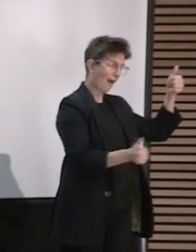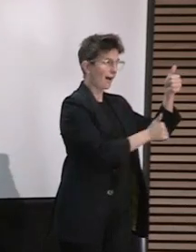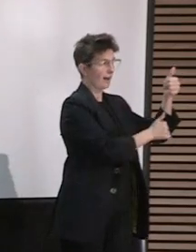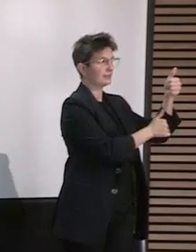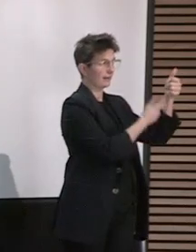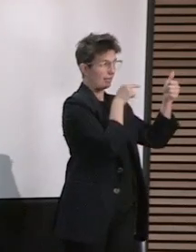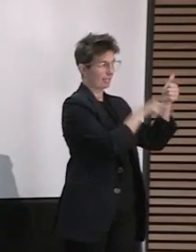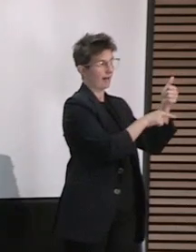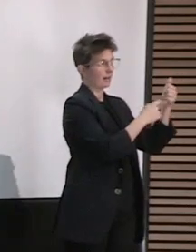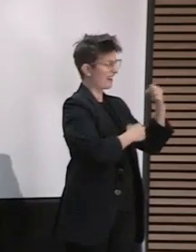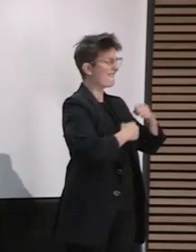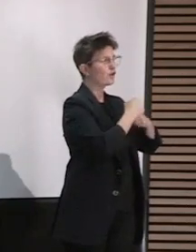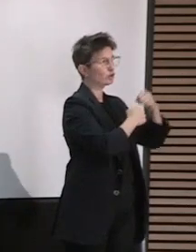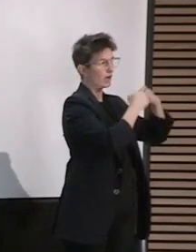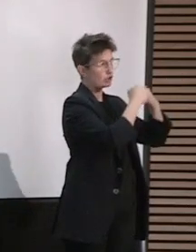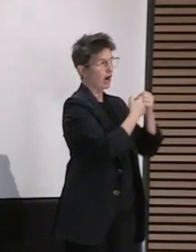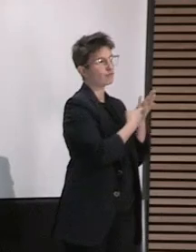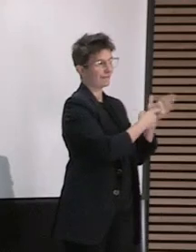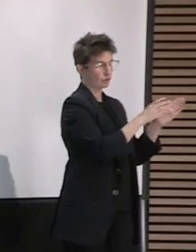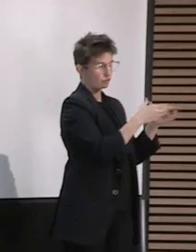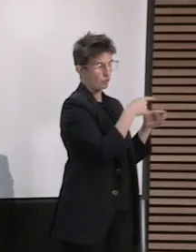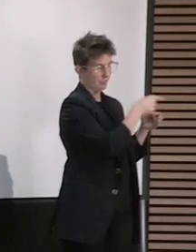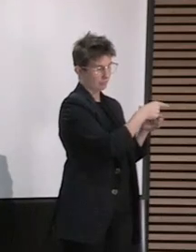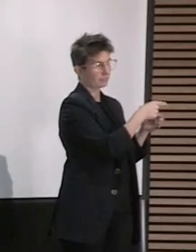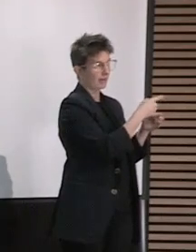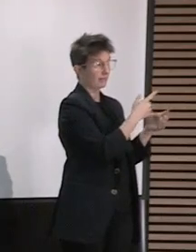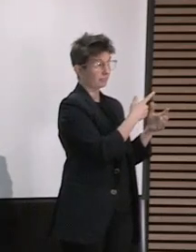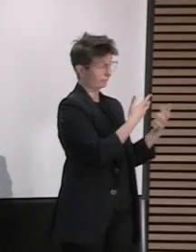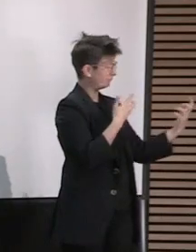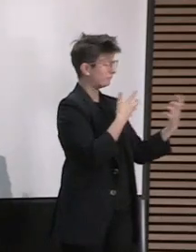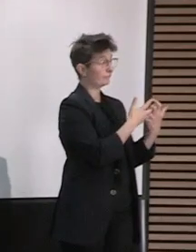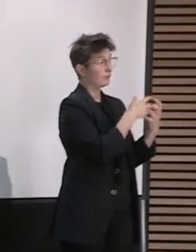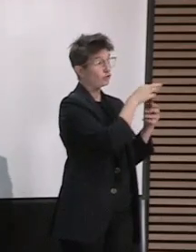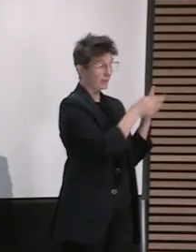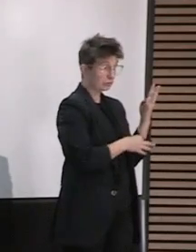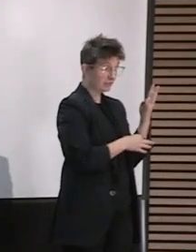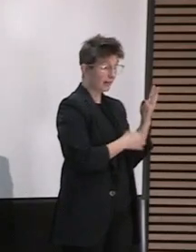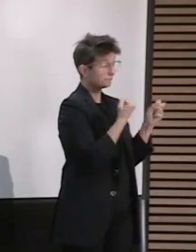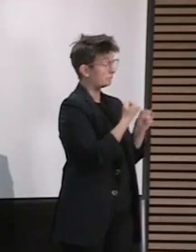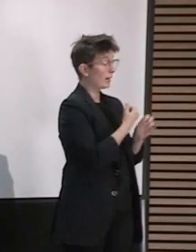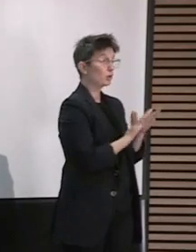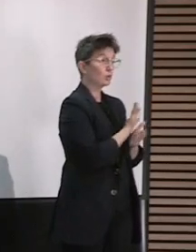koia tenei he kaupapa i tukuna i raro i Te Tohunga Tohunga